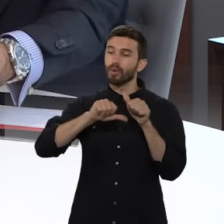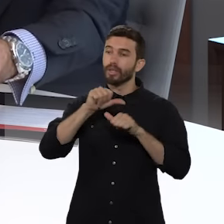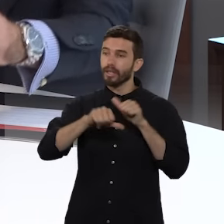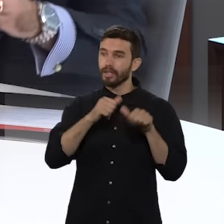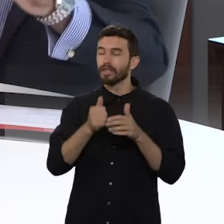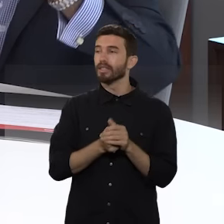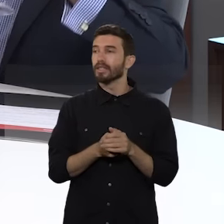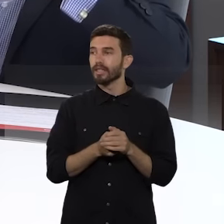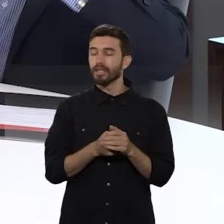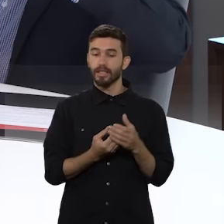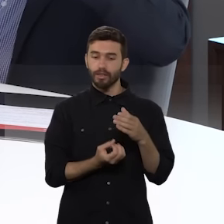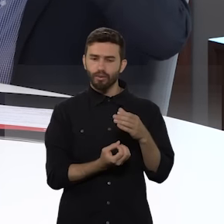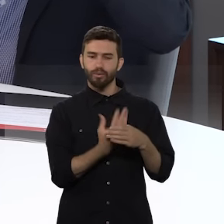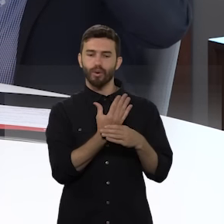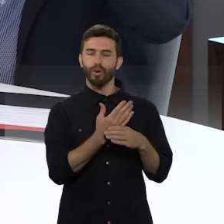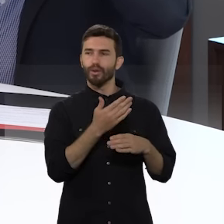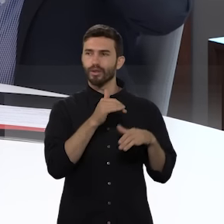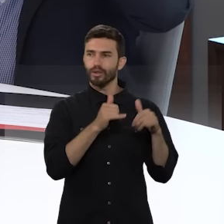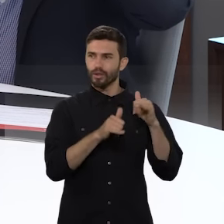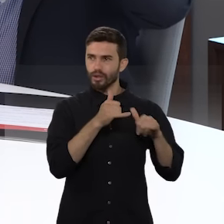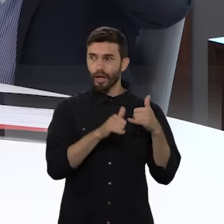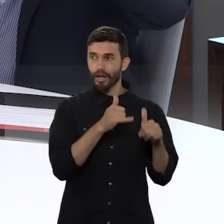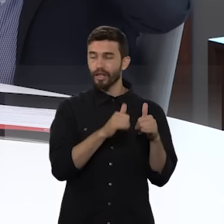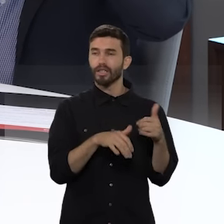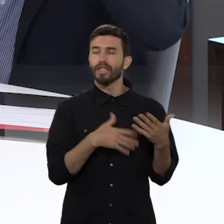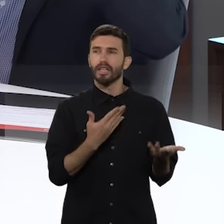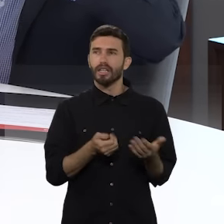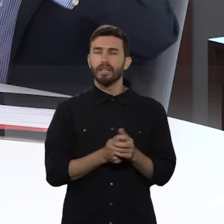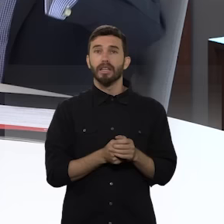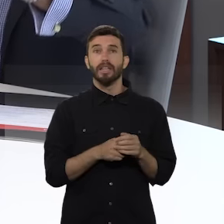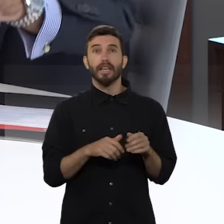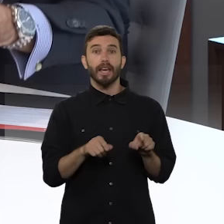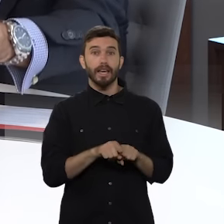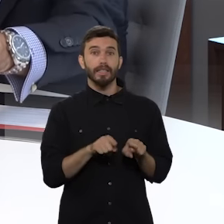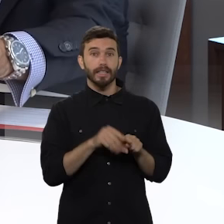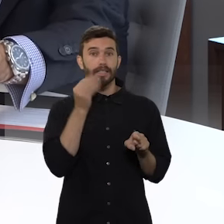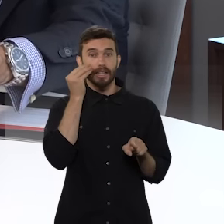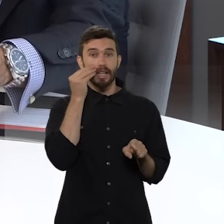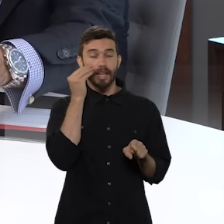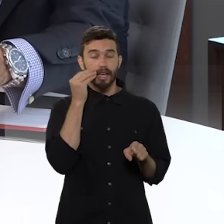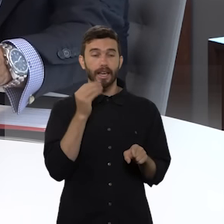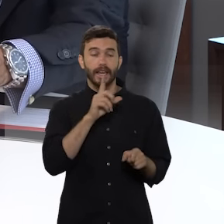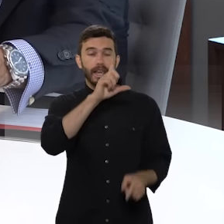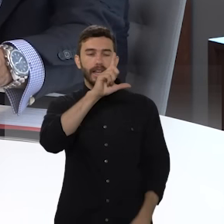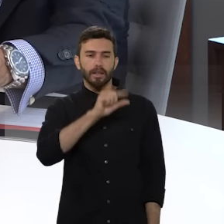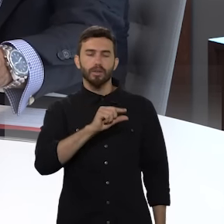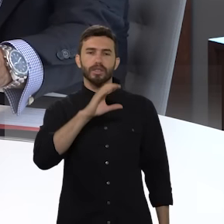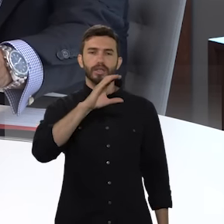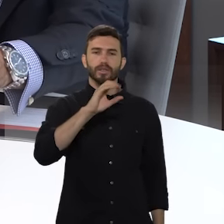com todo esse movimento em direção à descarbonização, como é que isso afeta vocês?